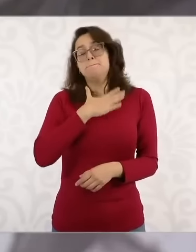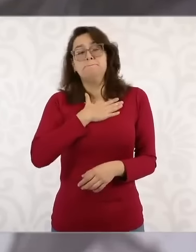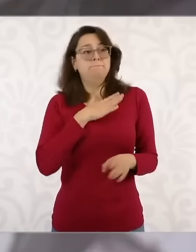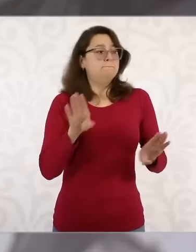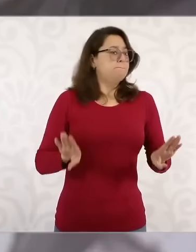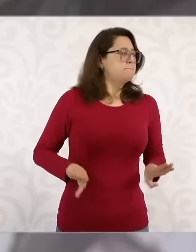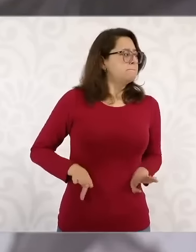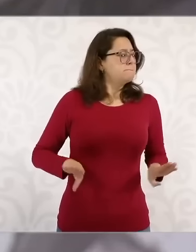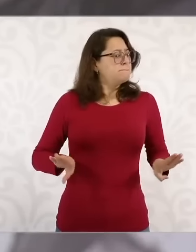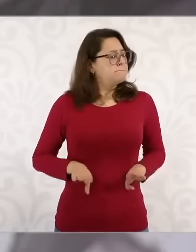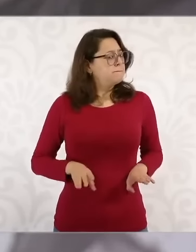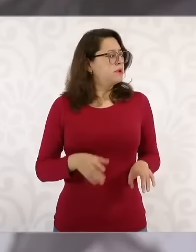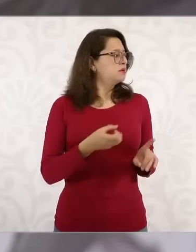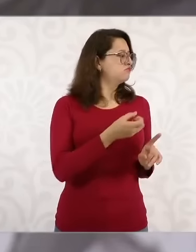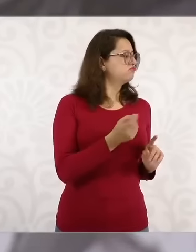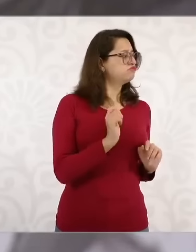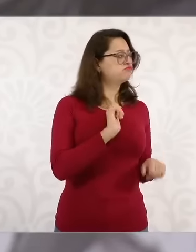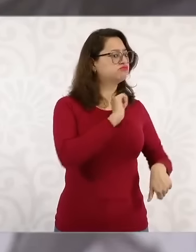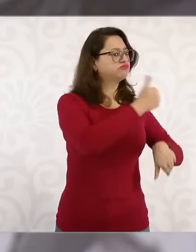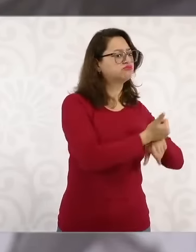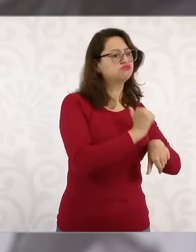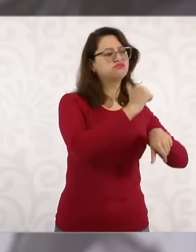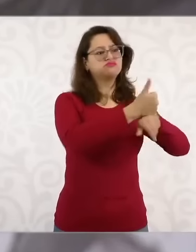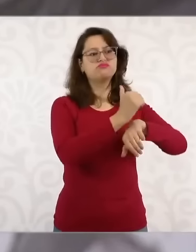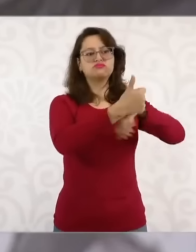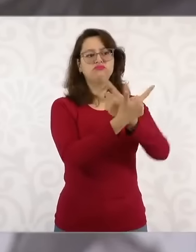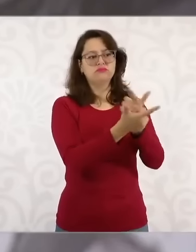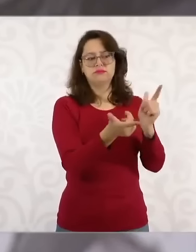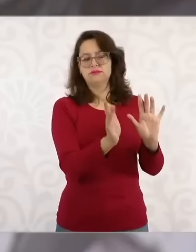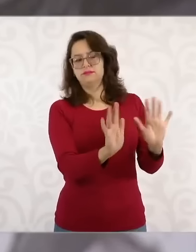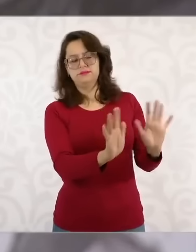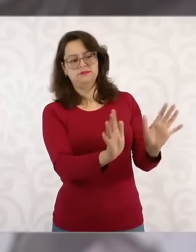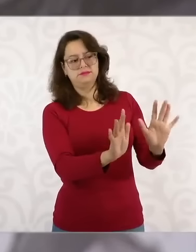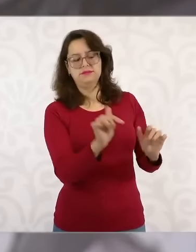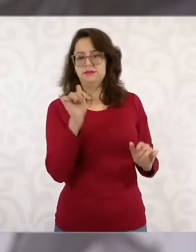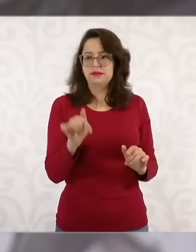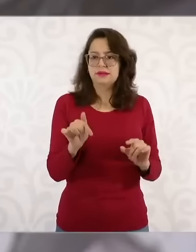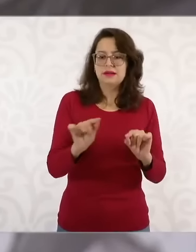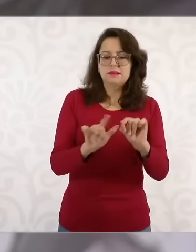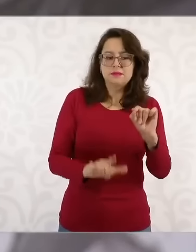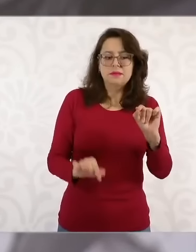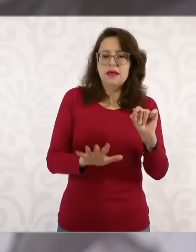Estado recupera la capacidad de poder ordenar con mayor claridad la el crecimiento del del sector